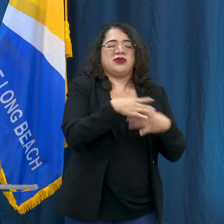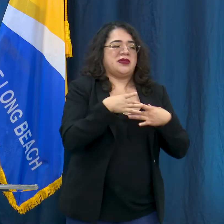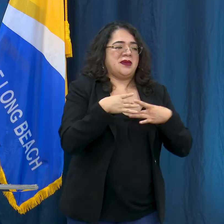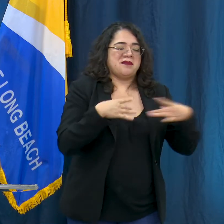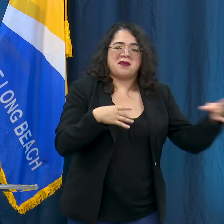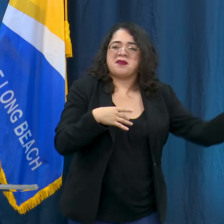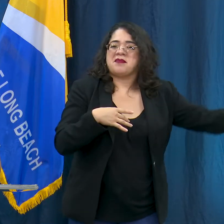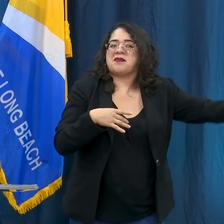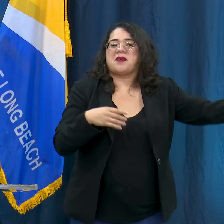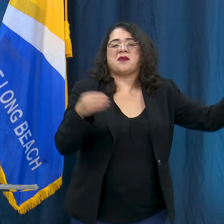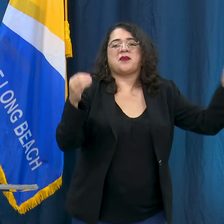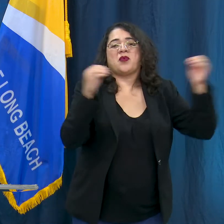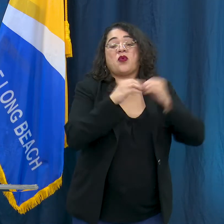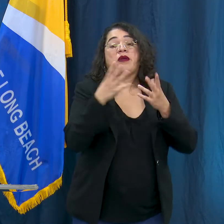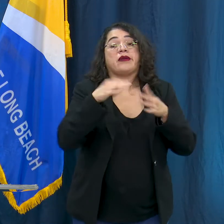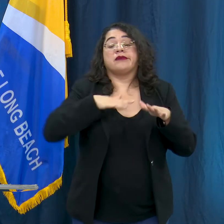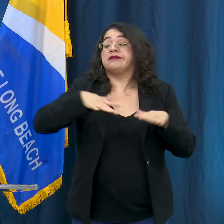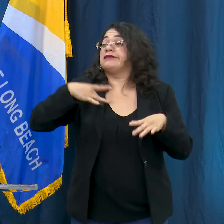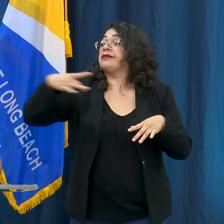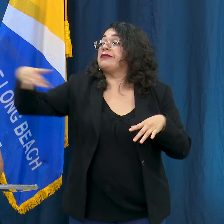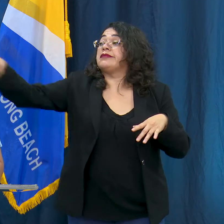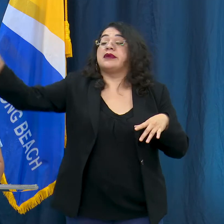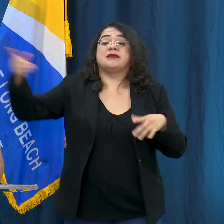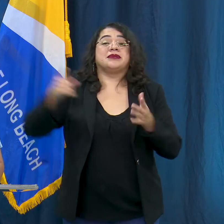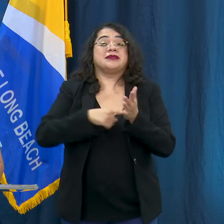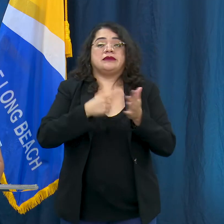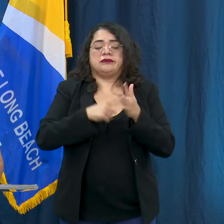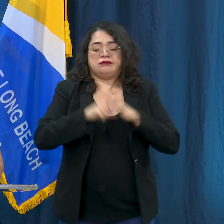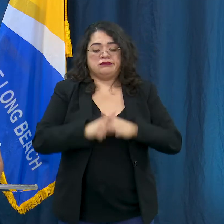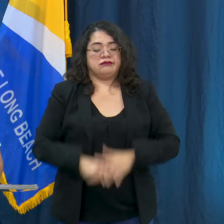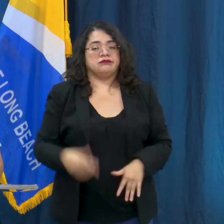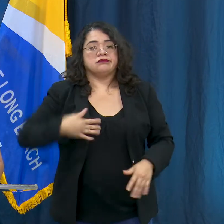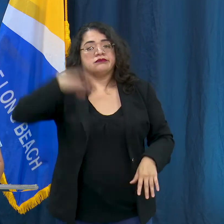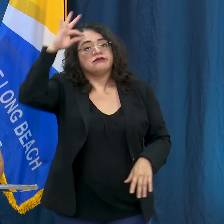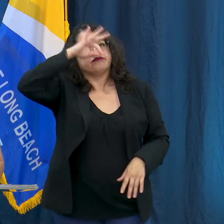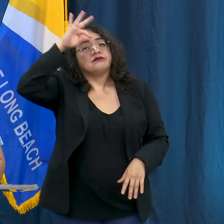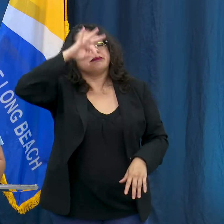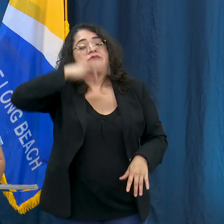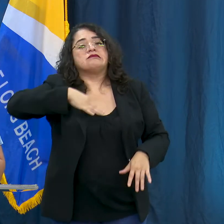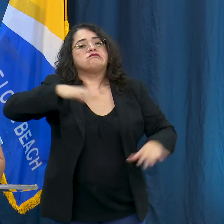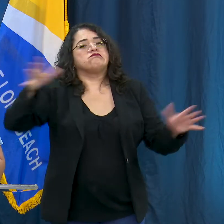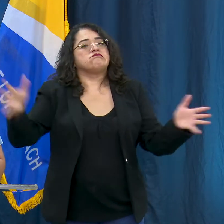personas con Altos Ruiz goes v 10 Expos necesarias cuidando Sen su casa lo más